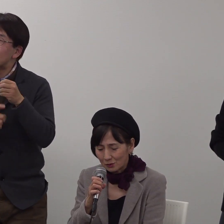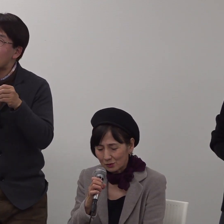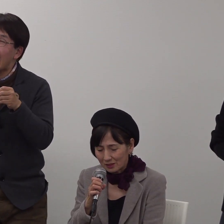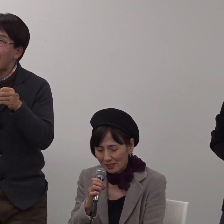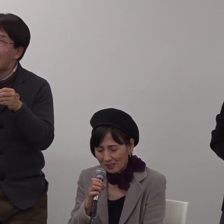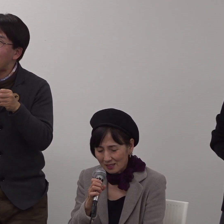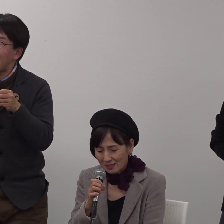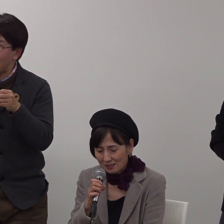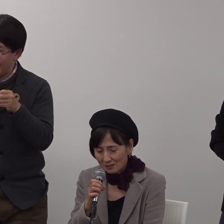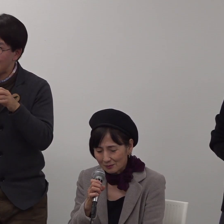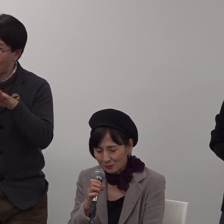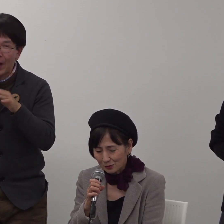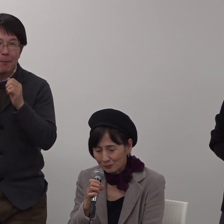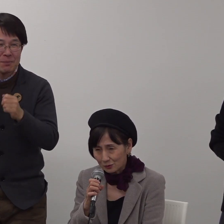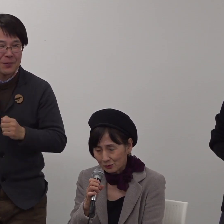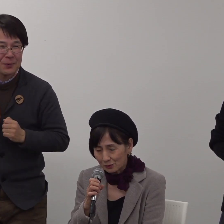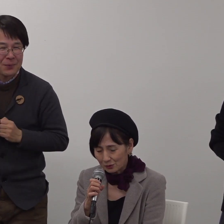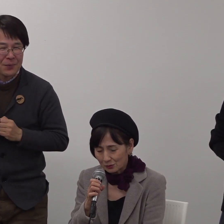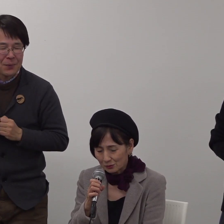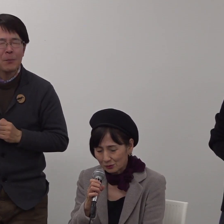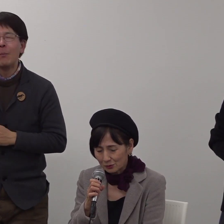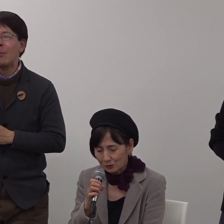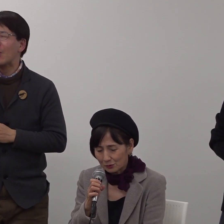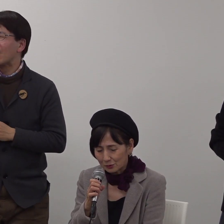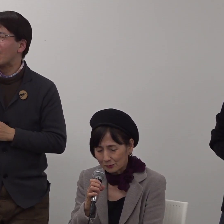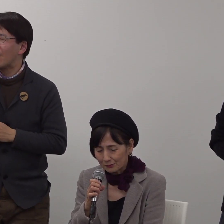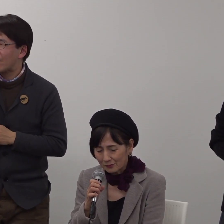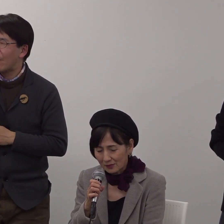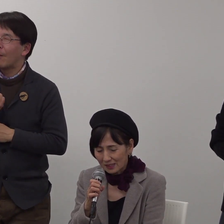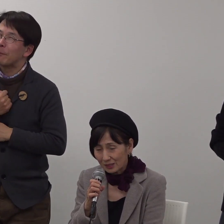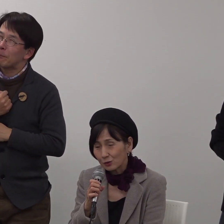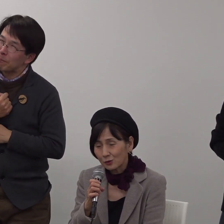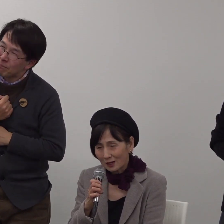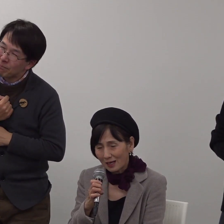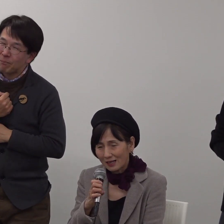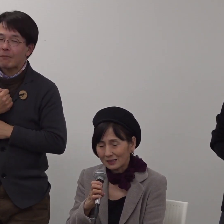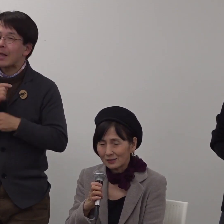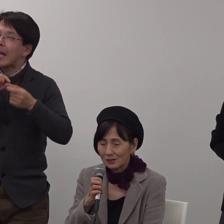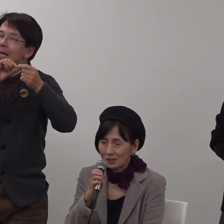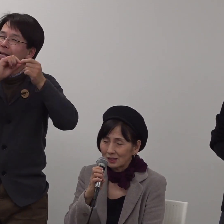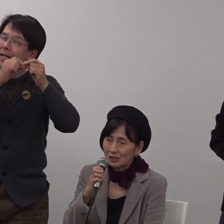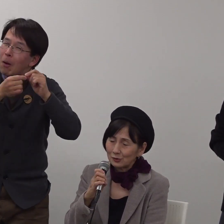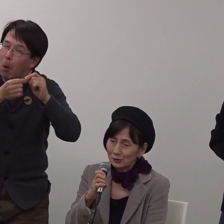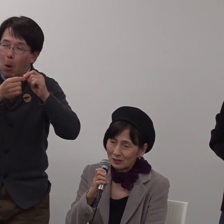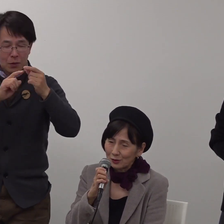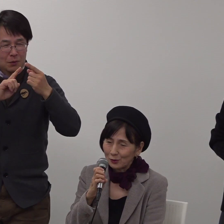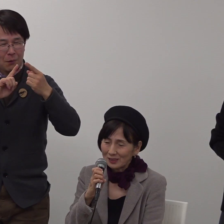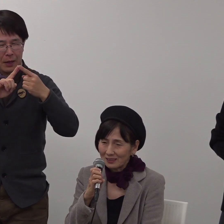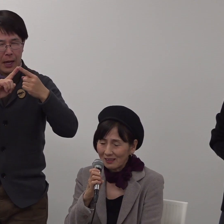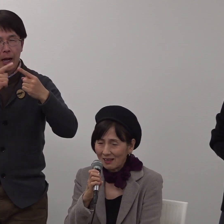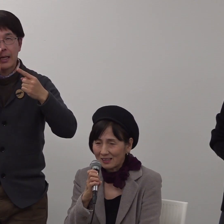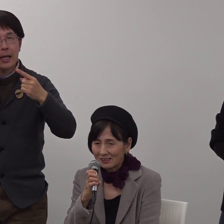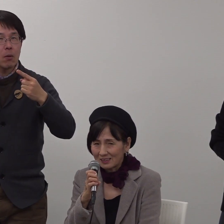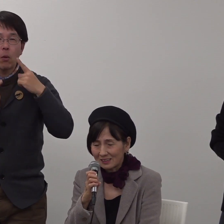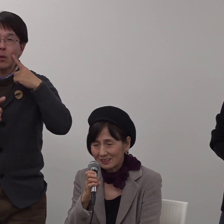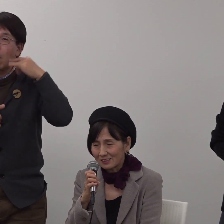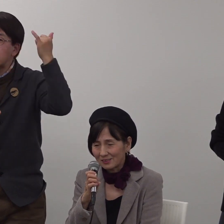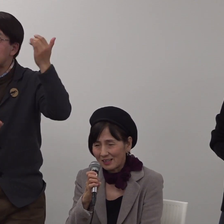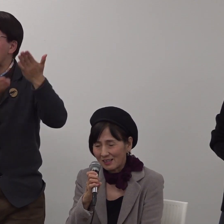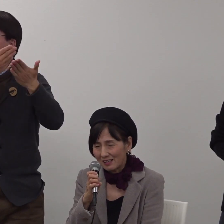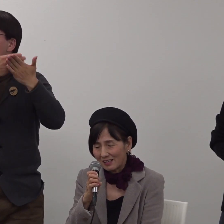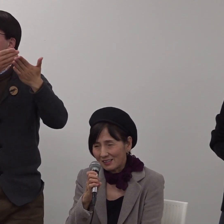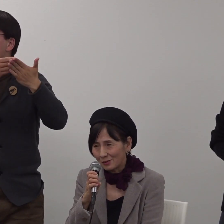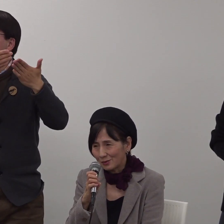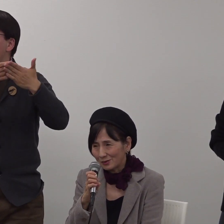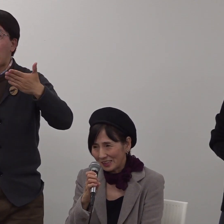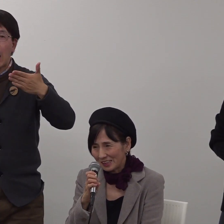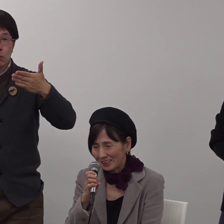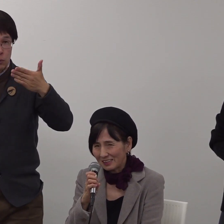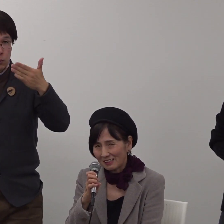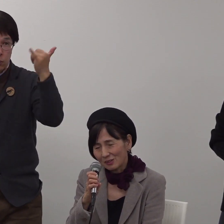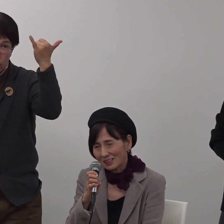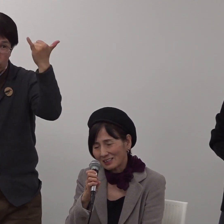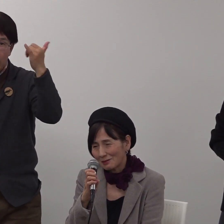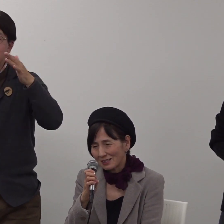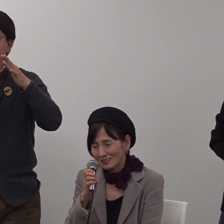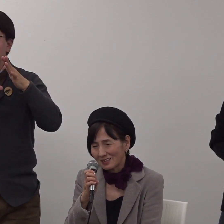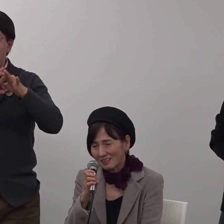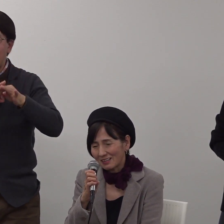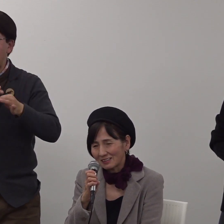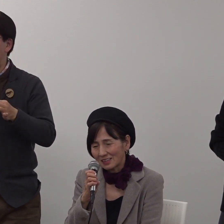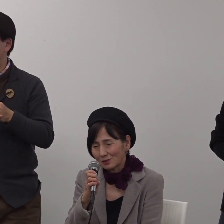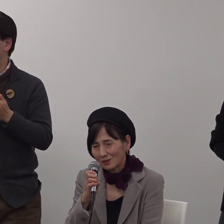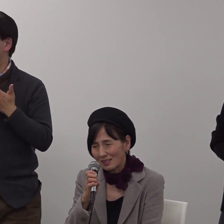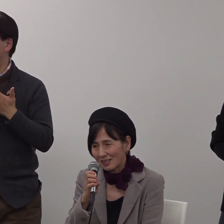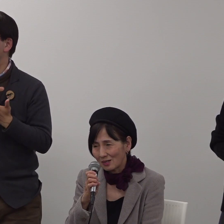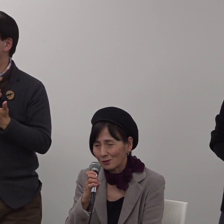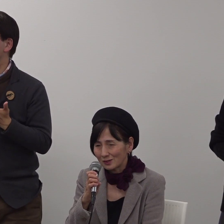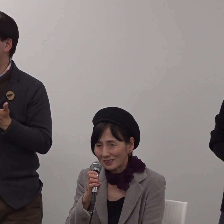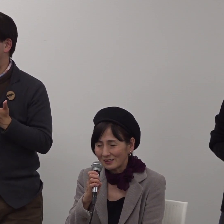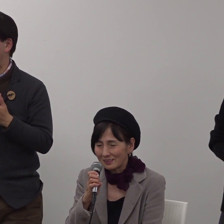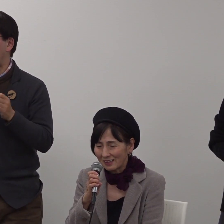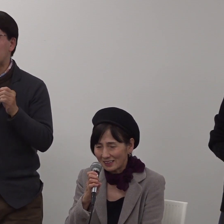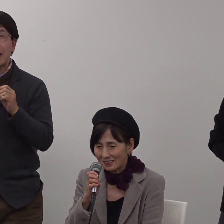そして元々 うちの両親が絵かきだったので絵の方に諦めがつかなかったので 絵本を作ったり